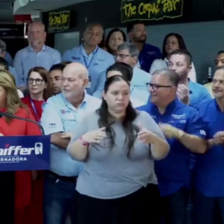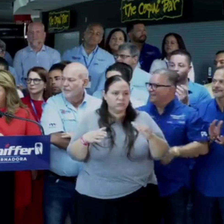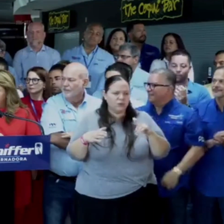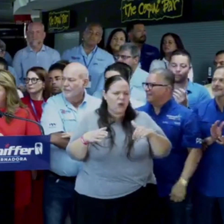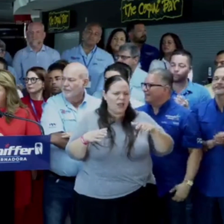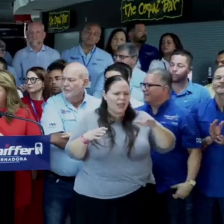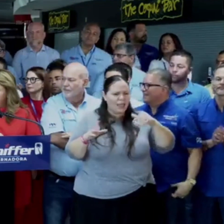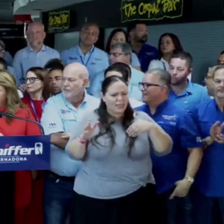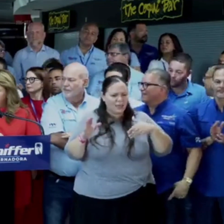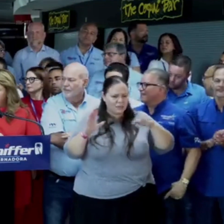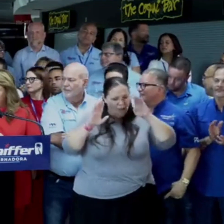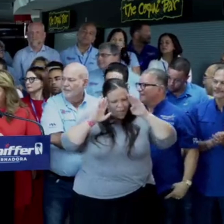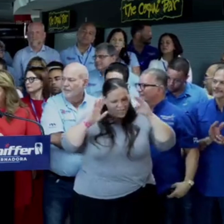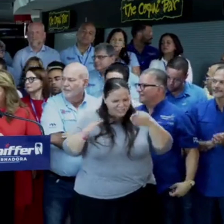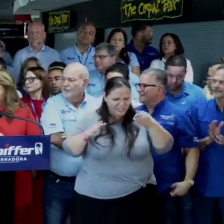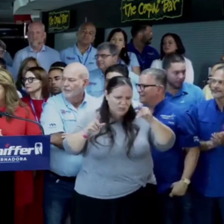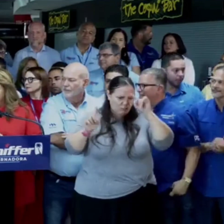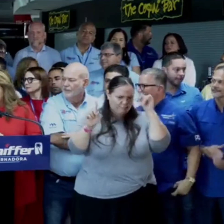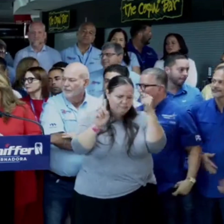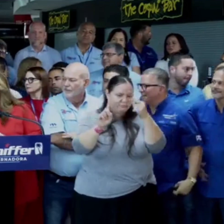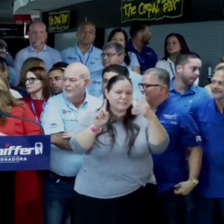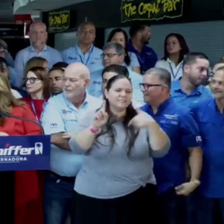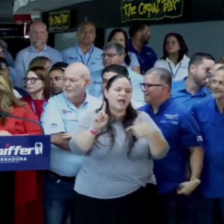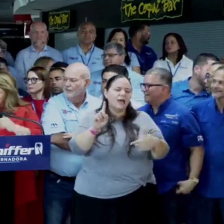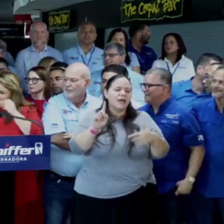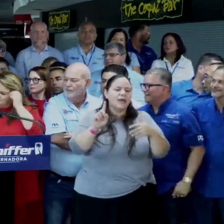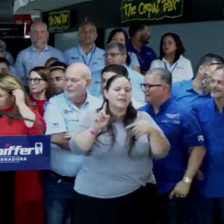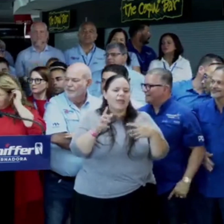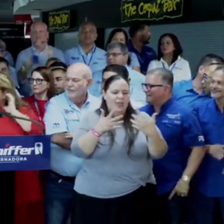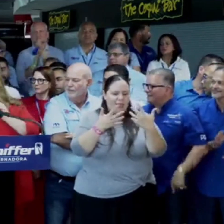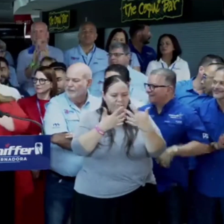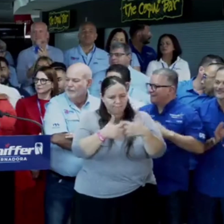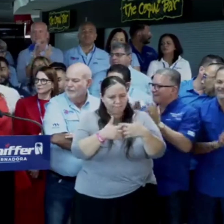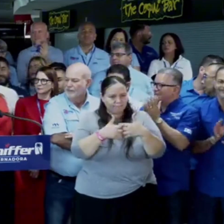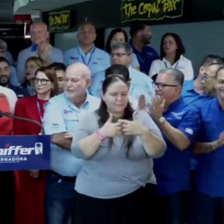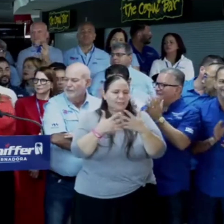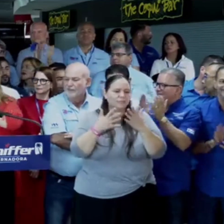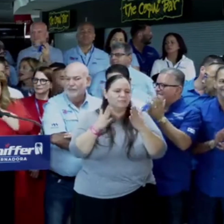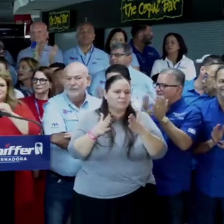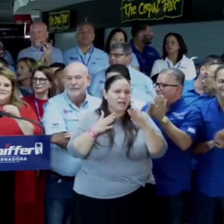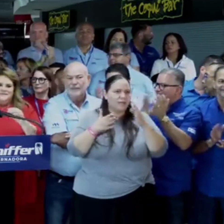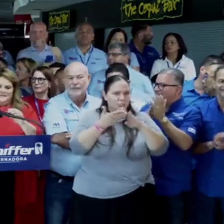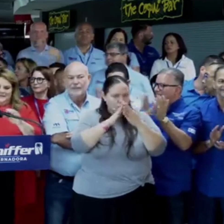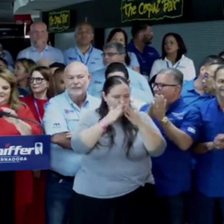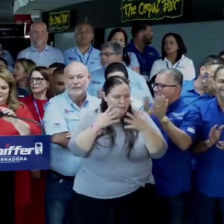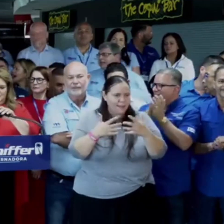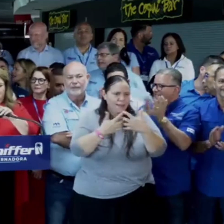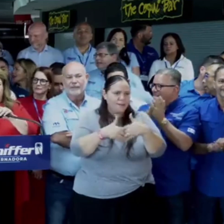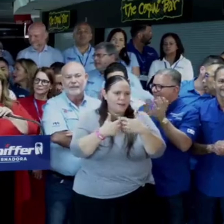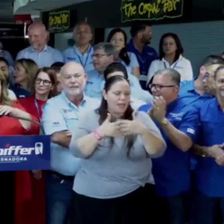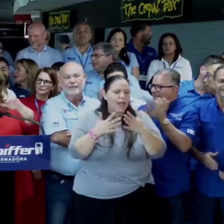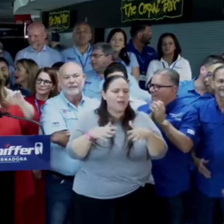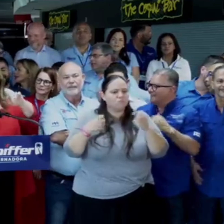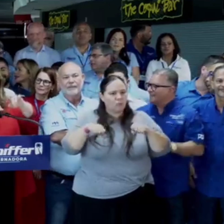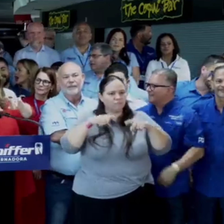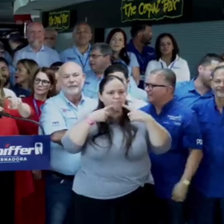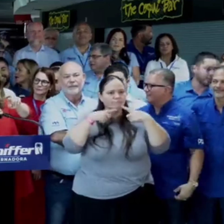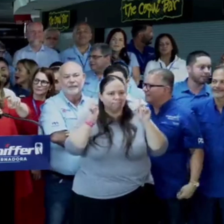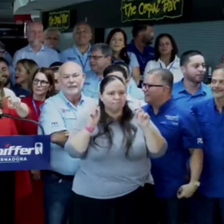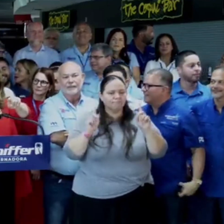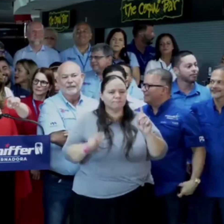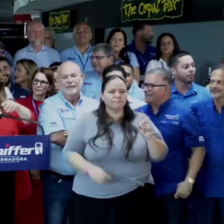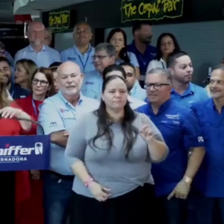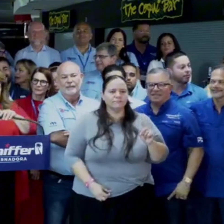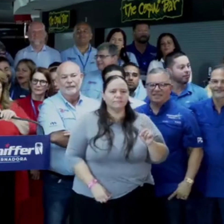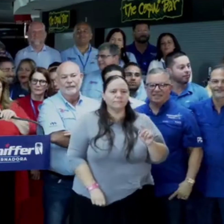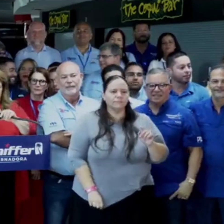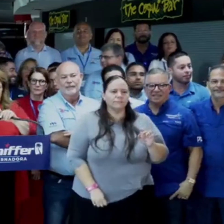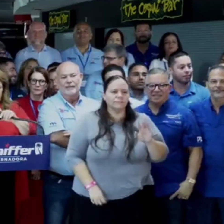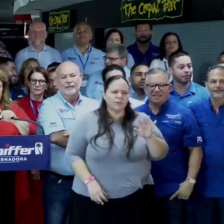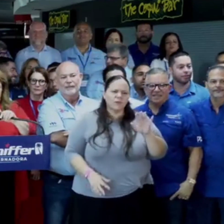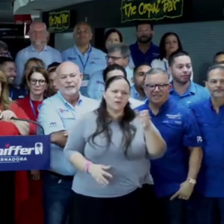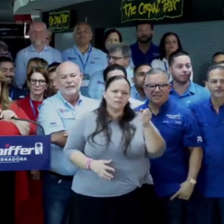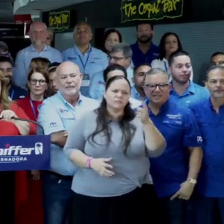americana la única continuamos con Telemundo Naomi pregun Ella me hizo una pregunta sobre el